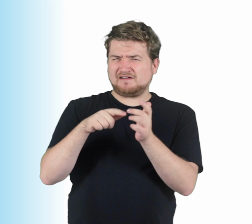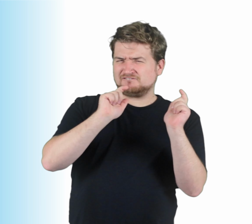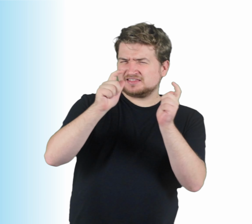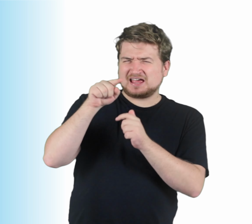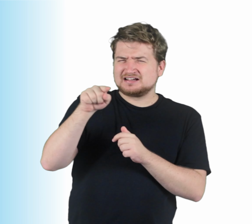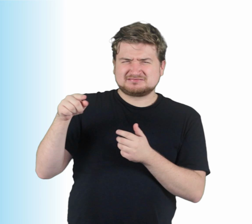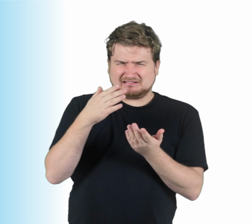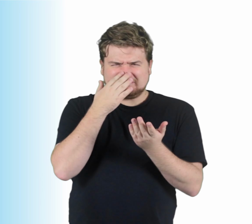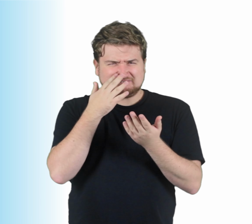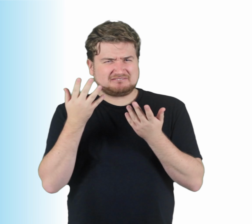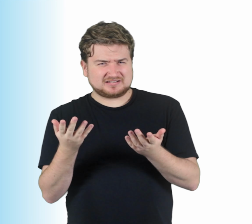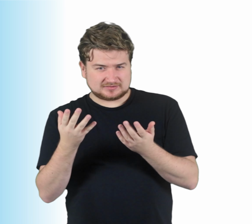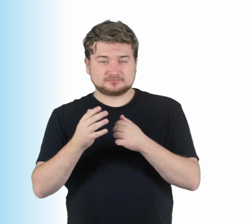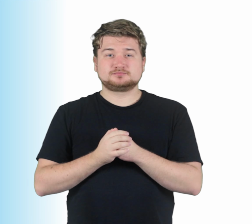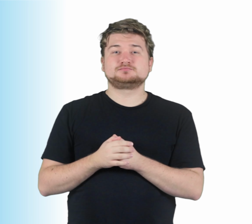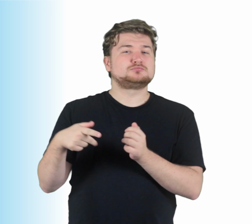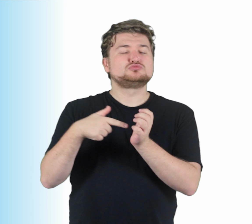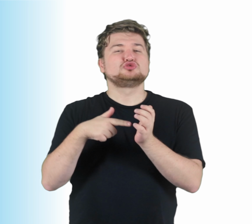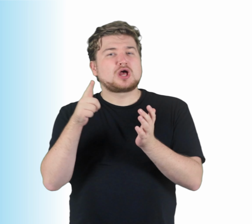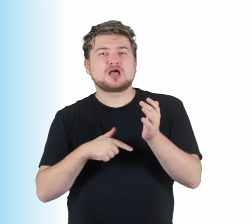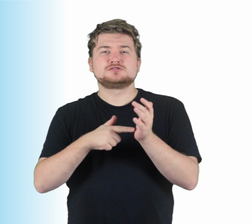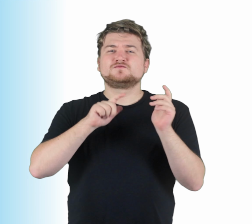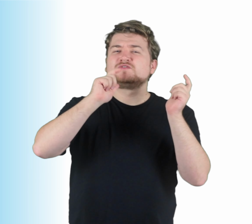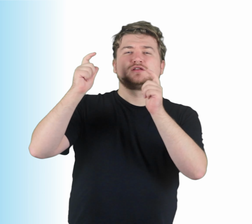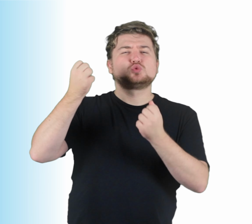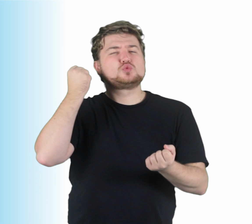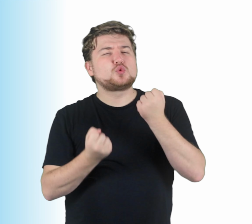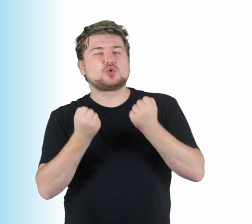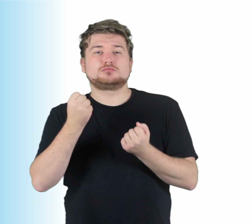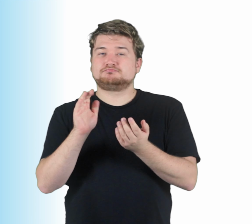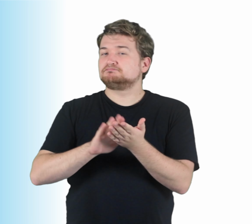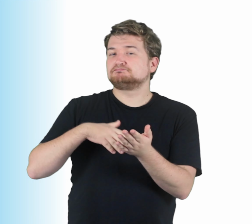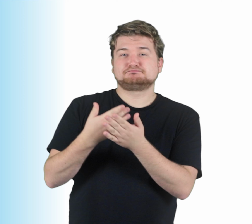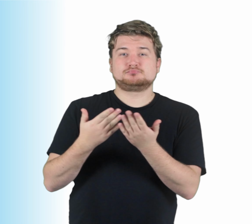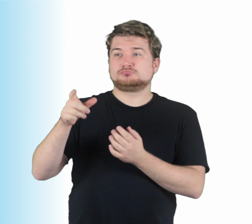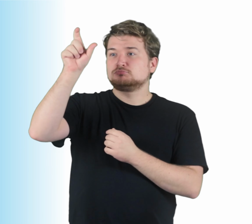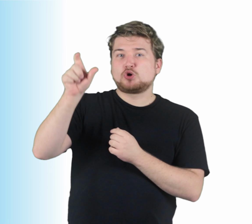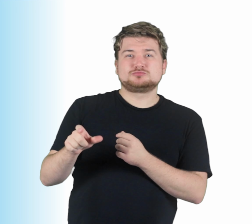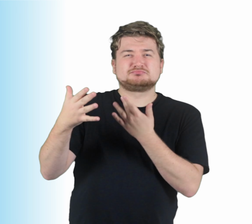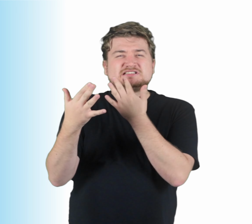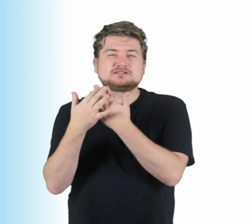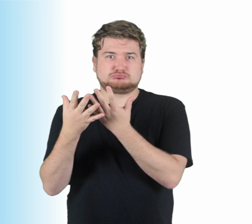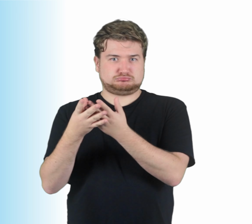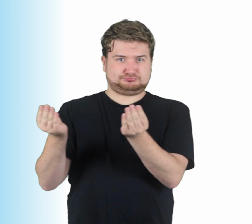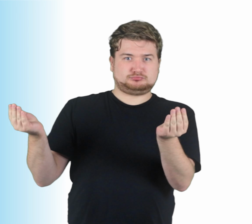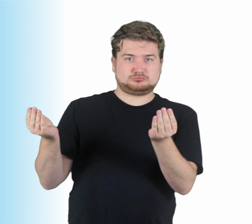Czym są te wydarzenia? To najczęściej wydarzenia trudne, np. utrata bliskiej osoby,